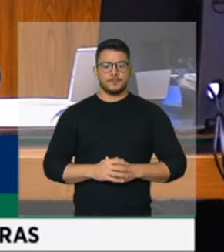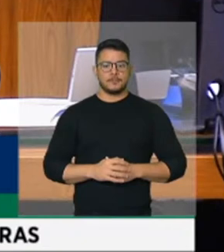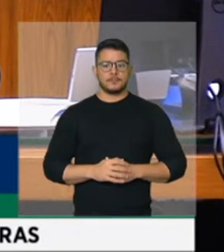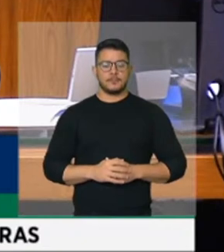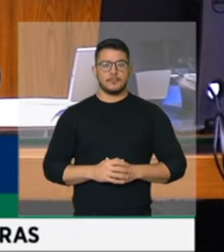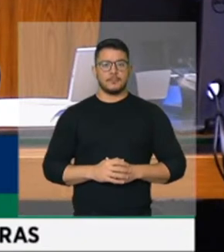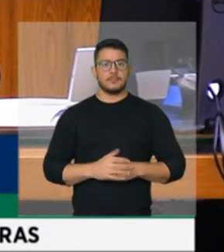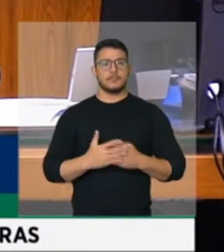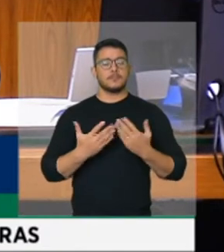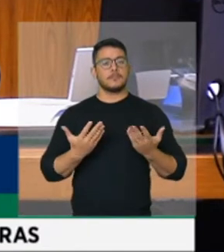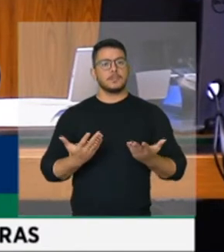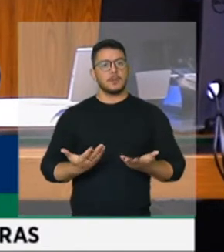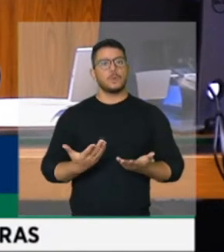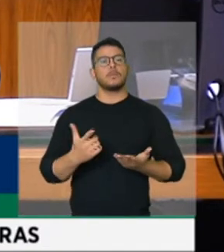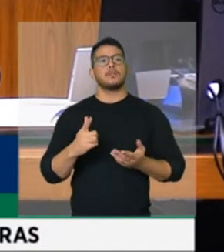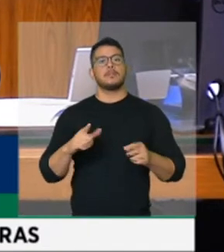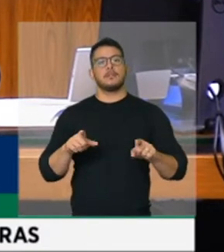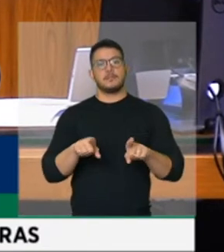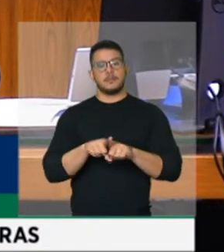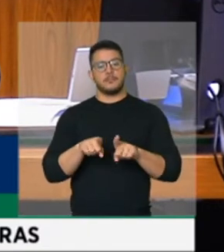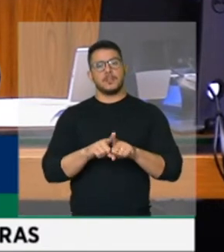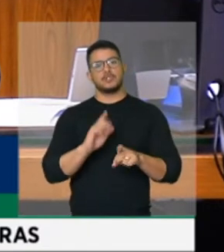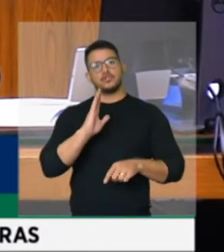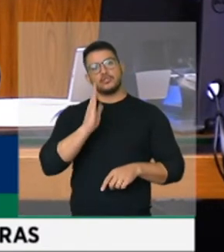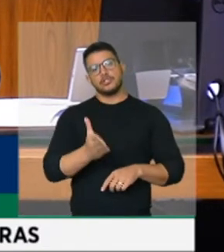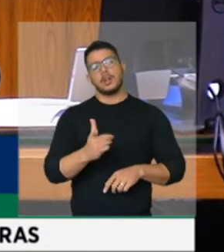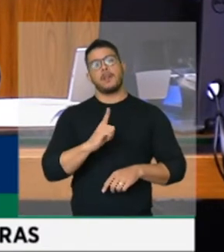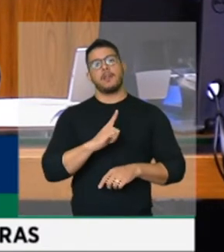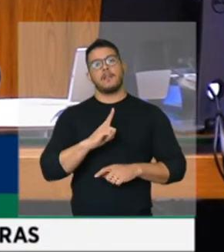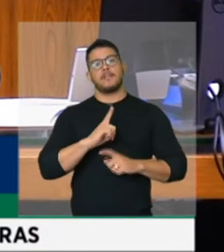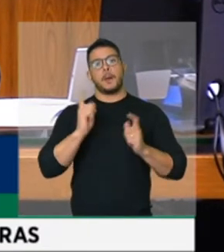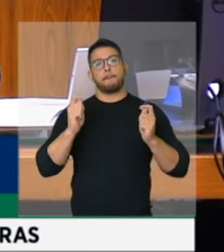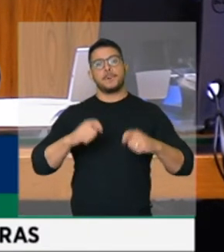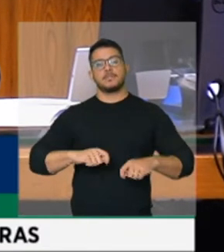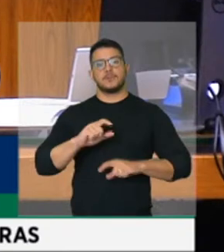DE DISCUTIR. EM CADA CASA, SEM PREJUÍZO DE POSSIBILIDADE E AS CASAS LEGISLATIVAS REGULAMENTAR E